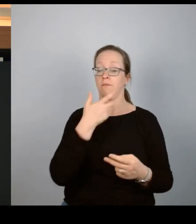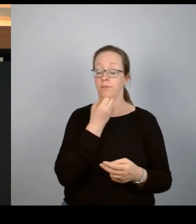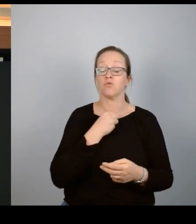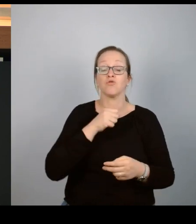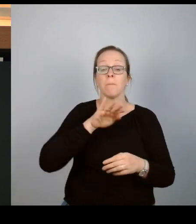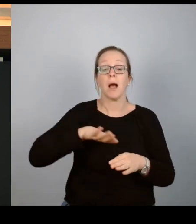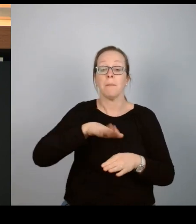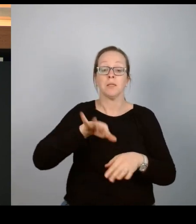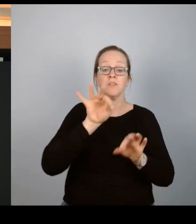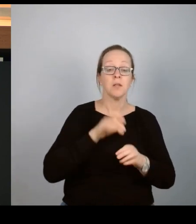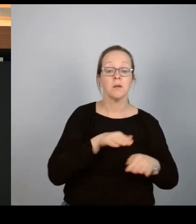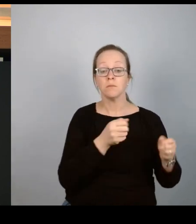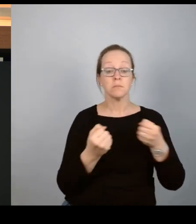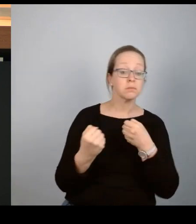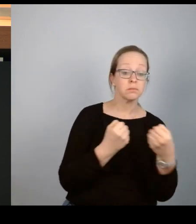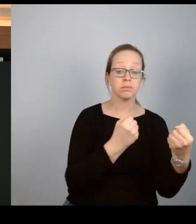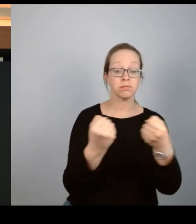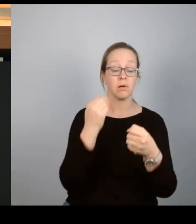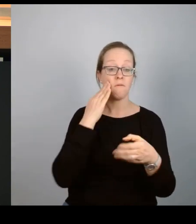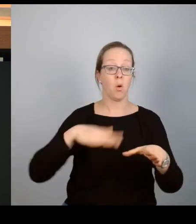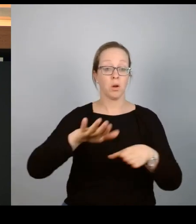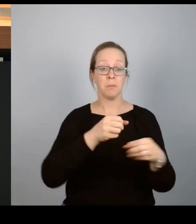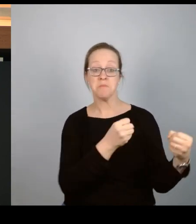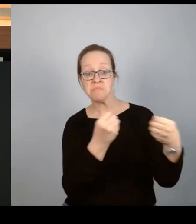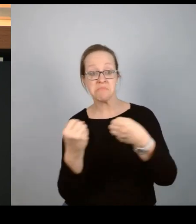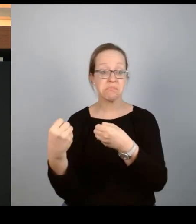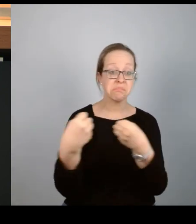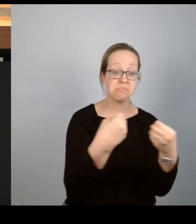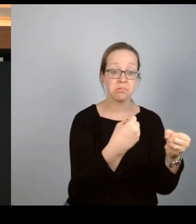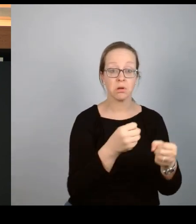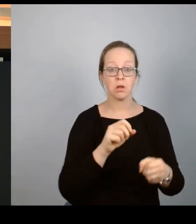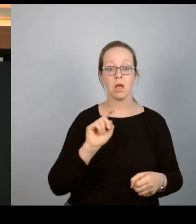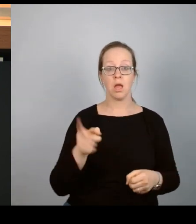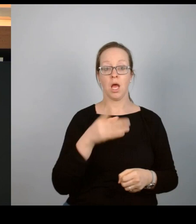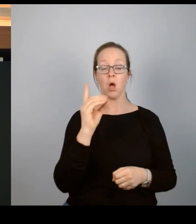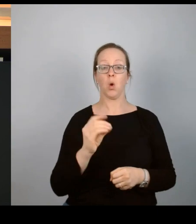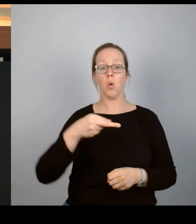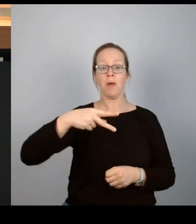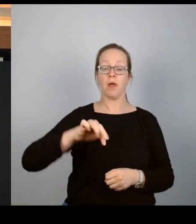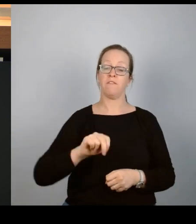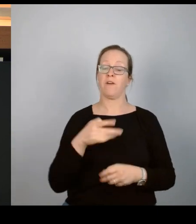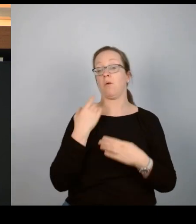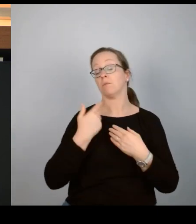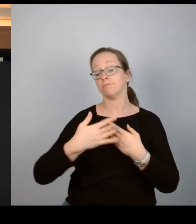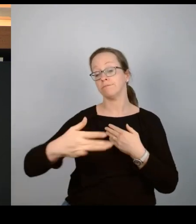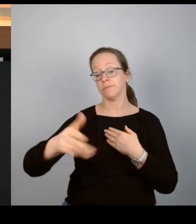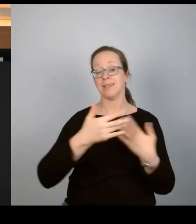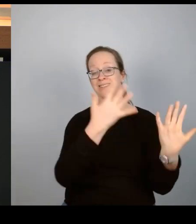Stadt führt Parkplatz Zugverkehr Gold ist ohne vernünftiges Verkehrskonzept. Welches alle Verkehrsarten